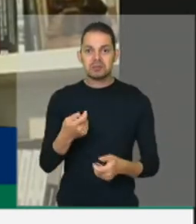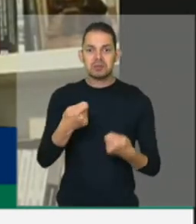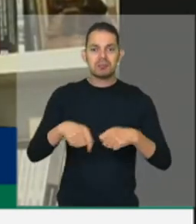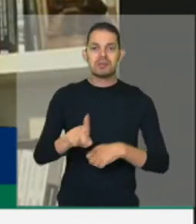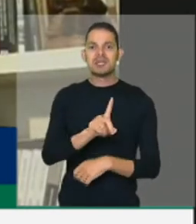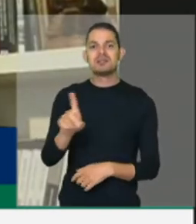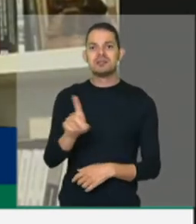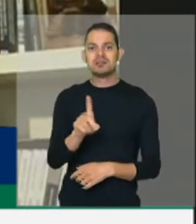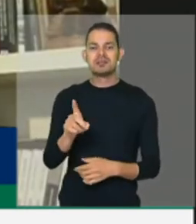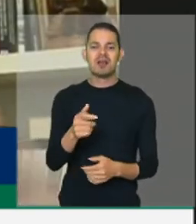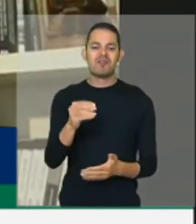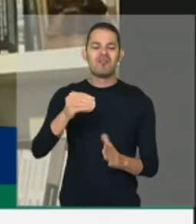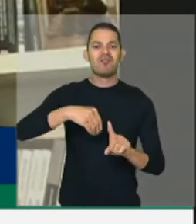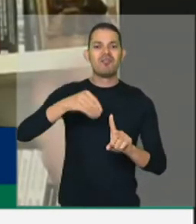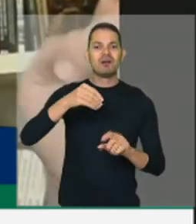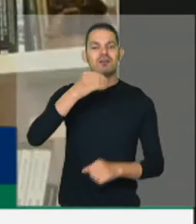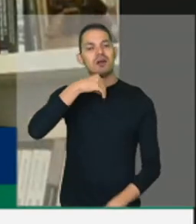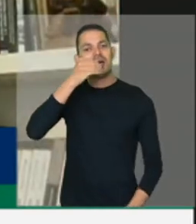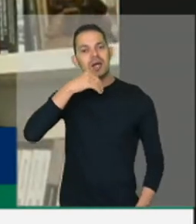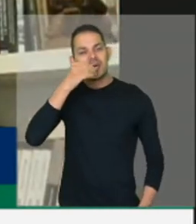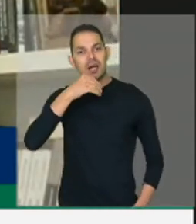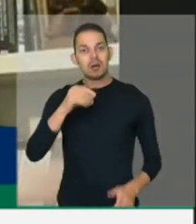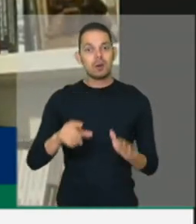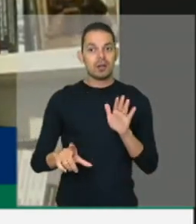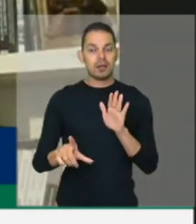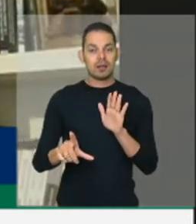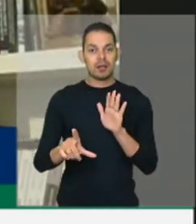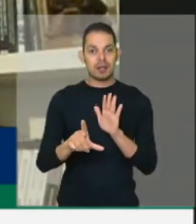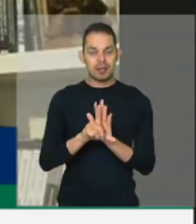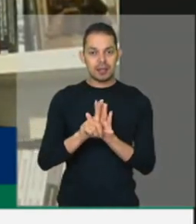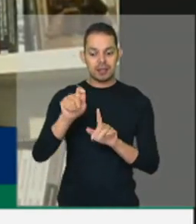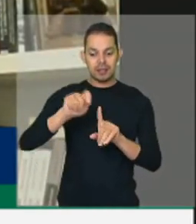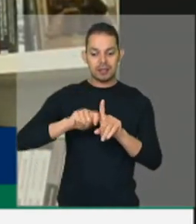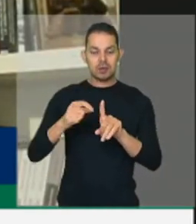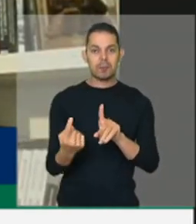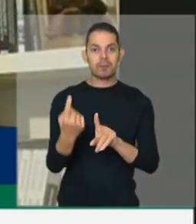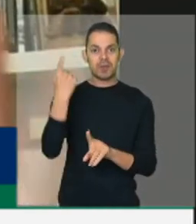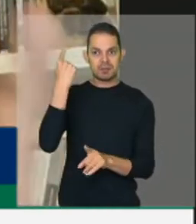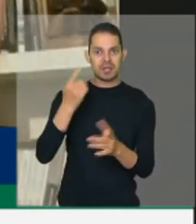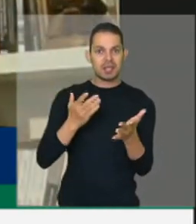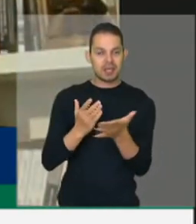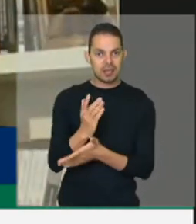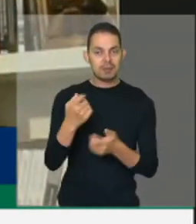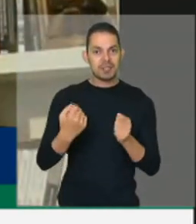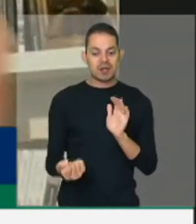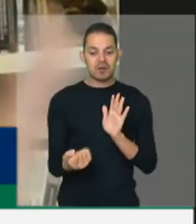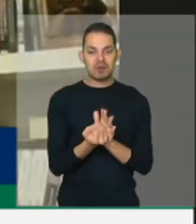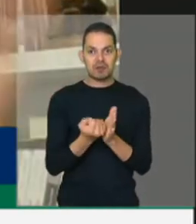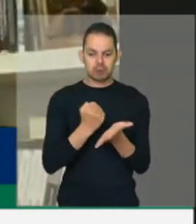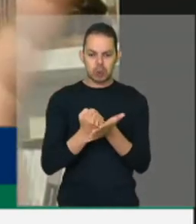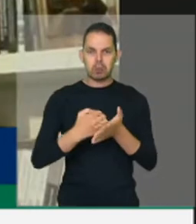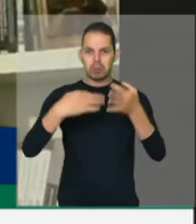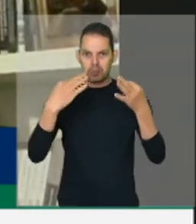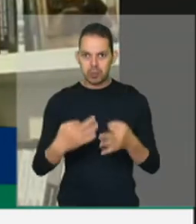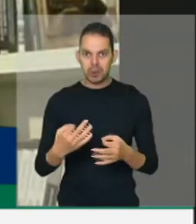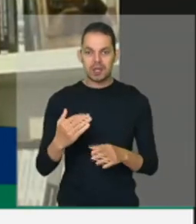DA VACINA. E QUANTO A LEI QUE NÓS APROVAMOS NO MÊS PASSADO, ESSES DIAS, A CERTIFICAÇÃO DE NÍVEL 4, QUE É A ORGANIZAÇÃO MUNDIAL DE SAÚDE ESTABELECE COMO